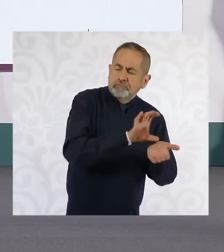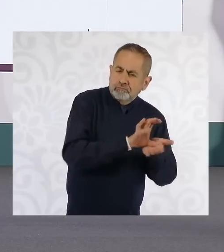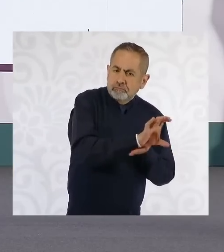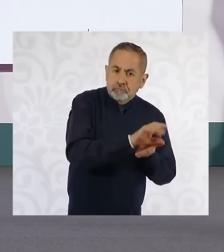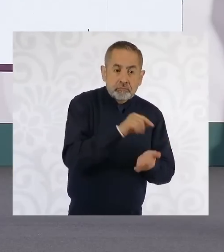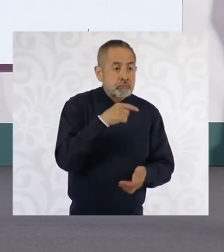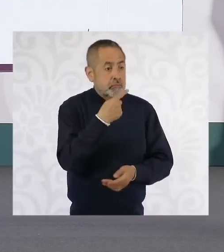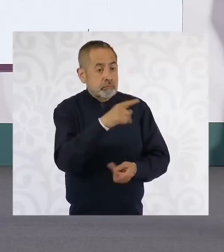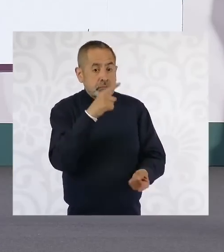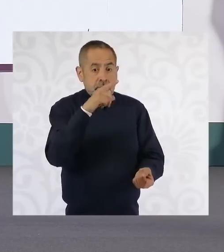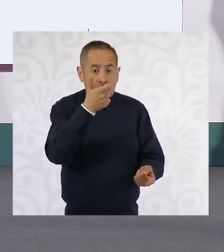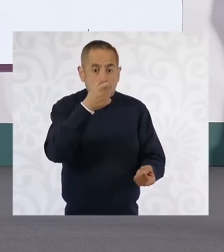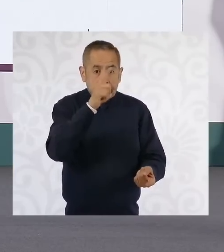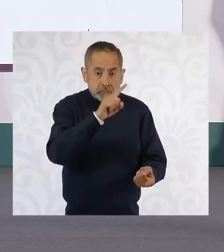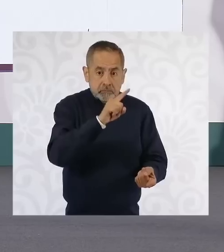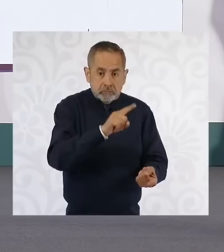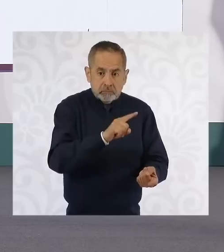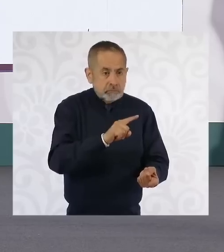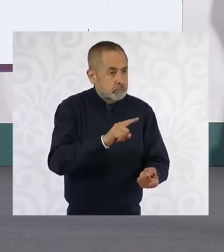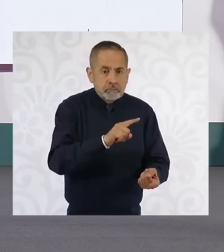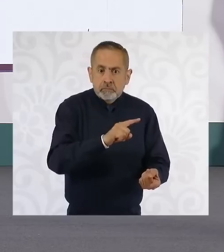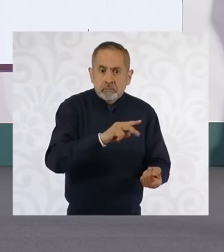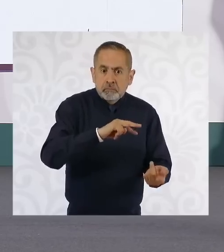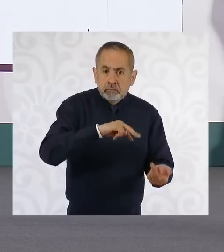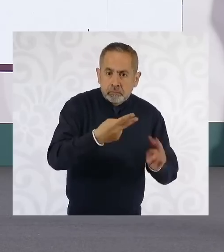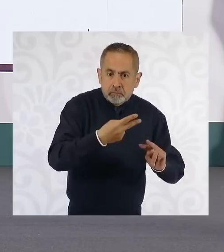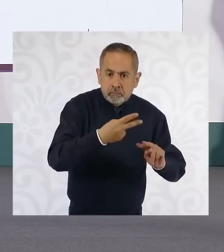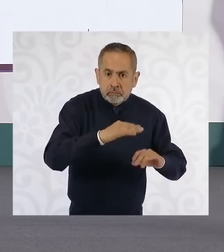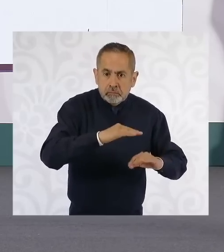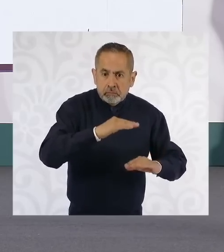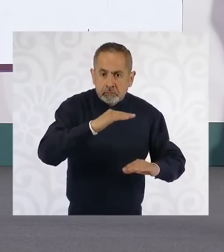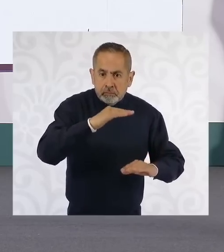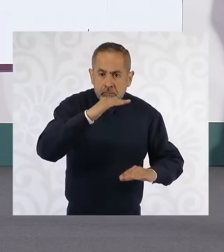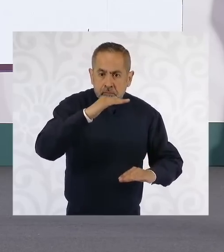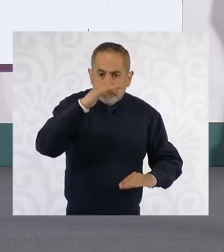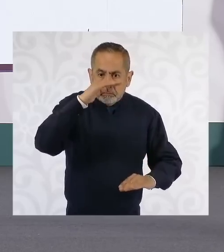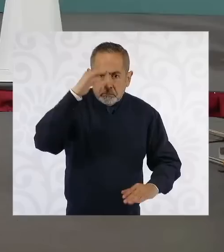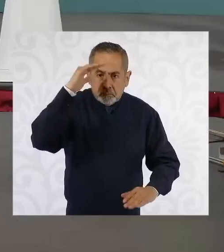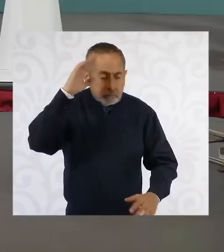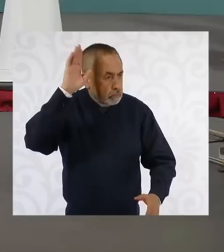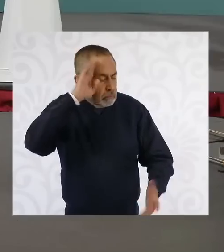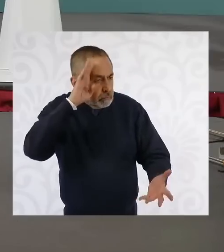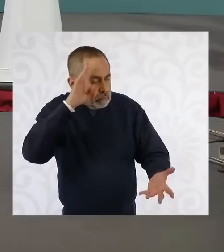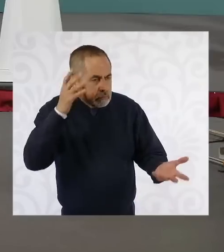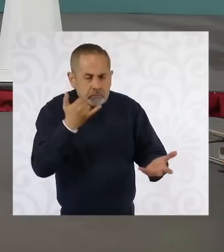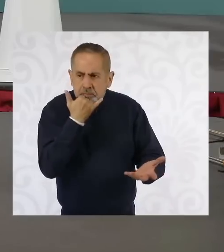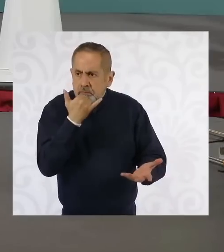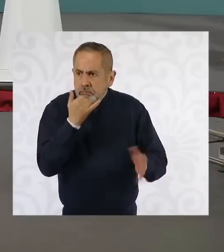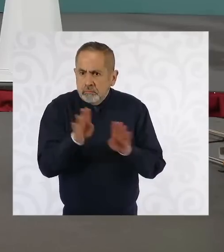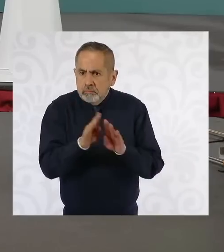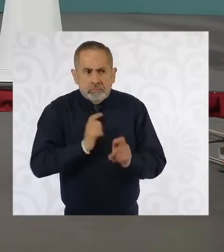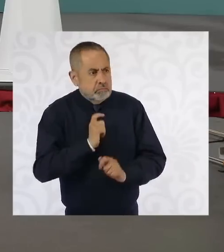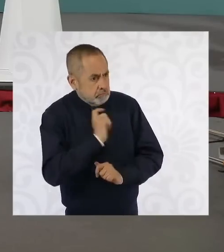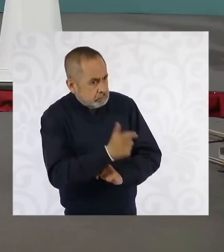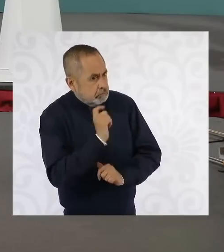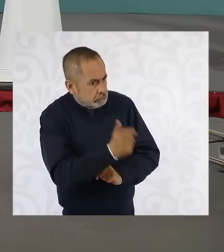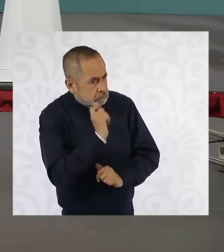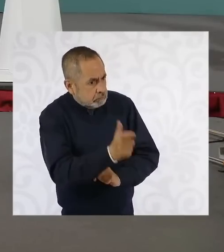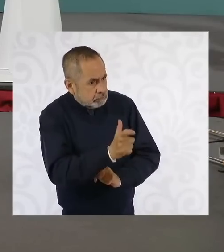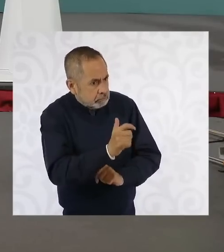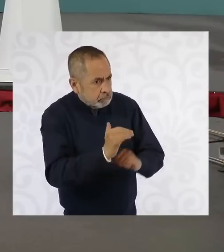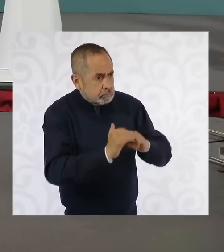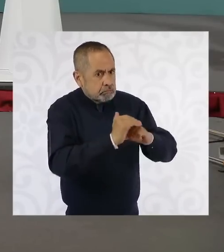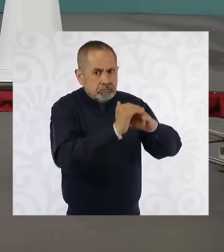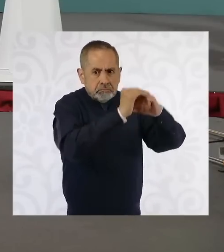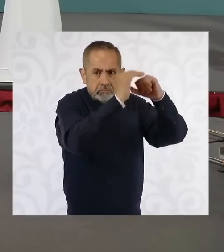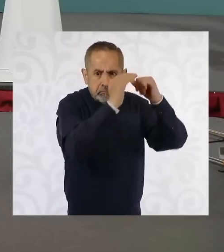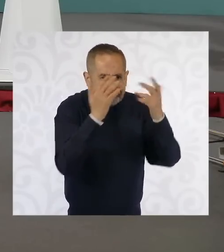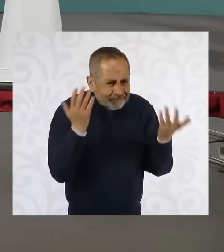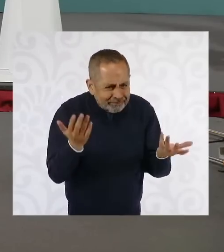su crédito aumentaban porque entre otras cosas a cada año les sumaban a la deuda del derecho